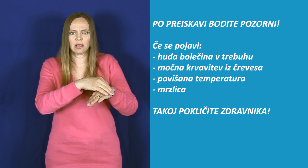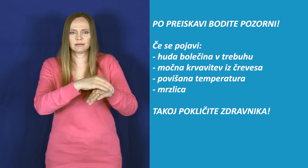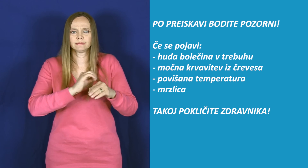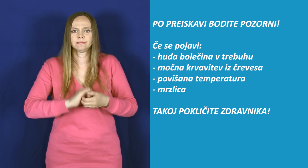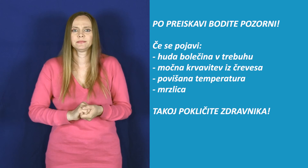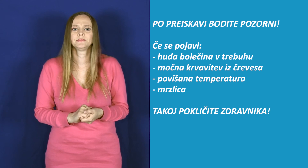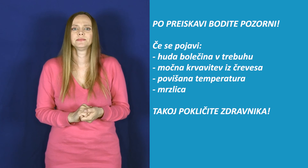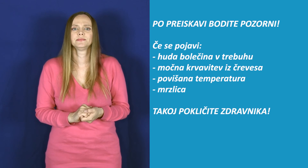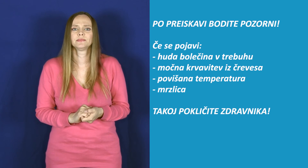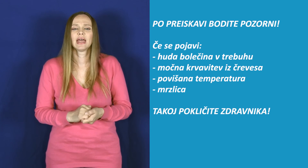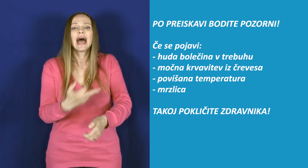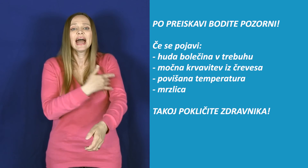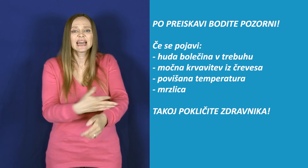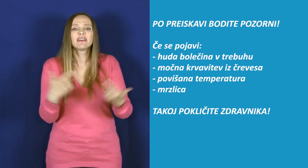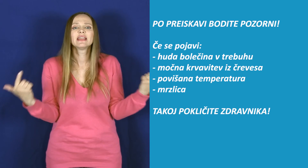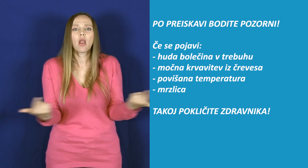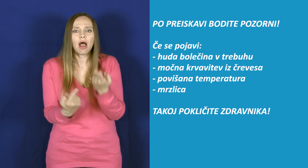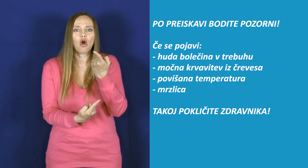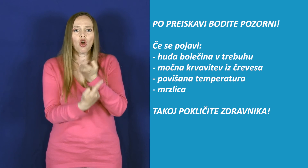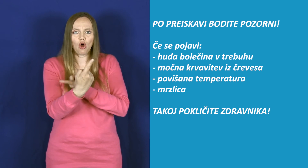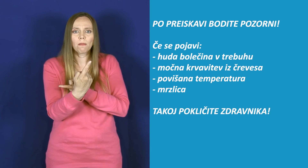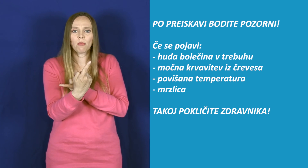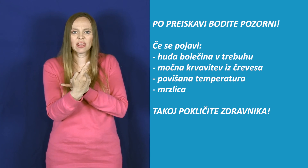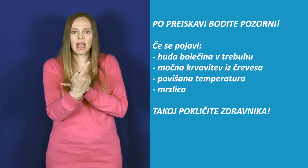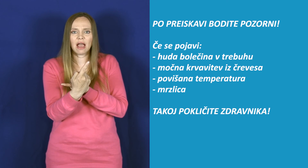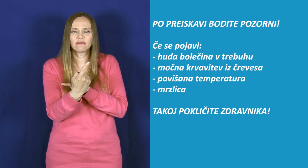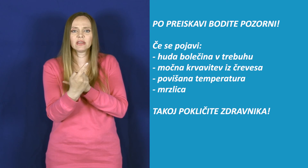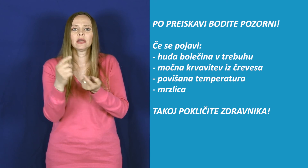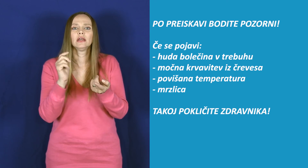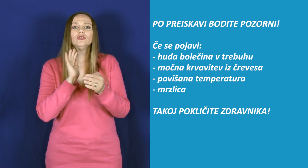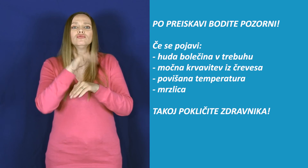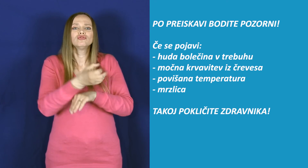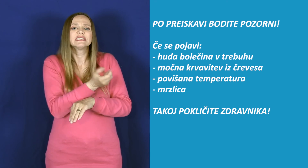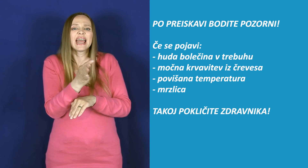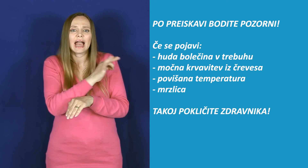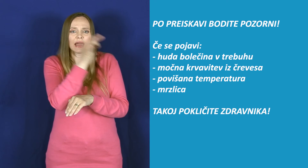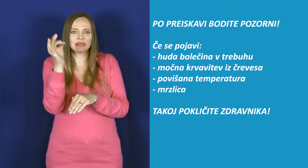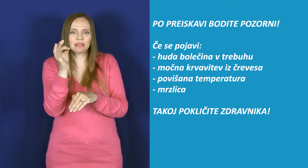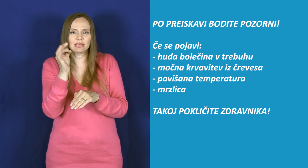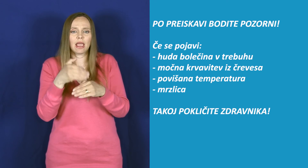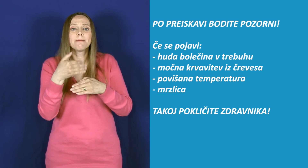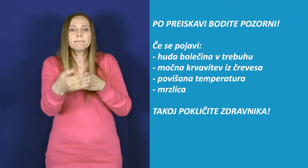Krvavitev se lahko pojavi še nekaj dni po odstranitvi polipa, zato pozorno opazujte blato.